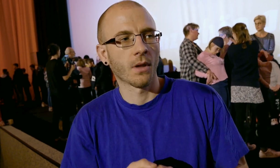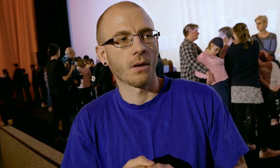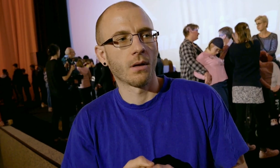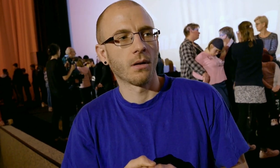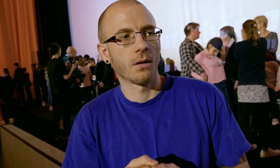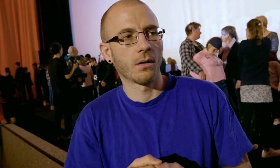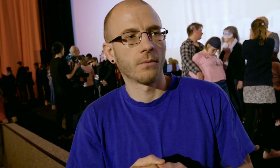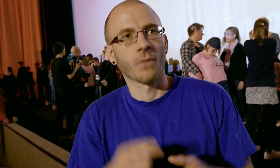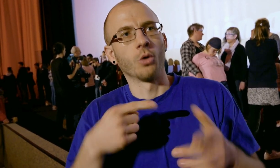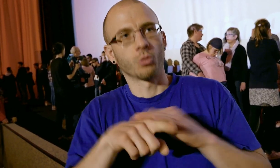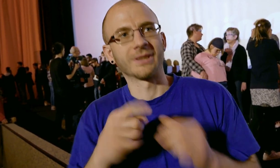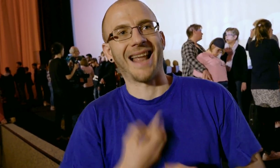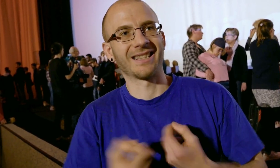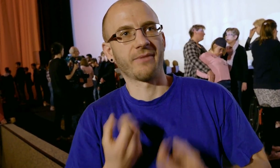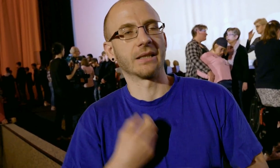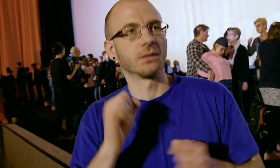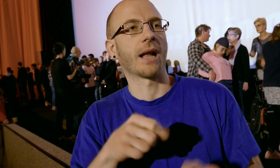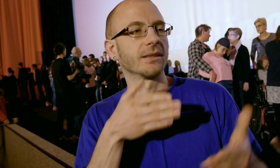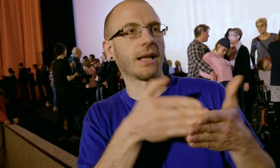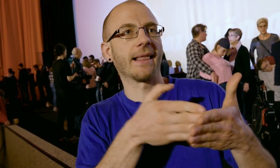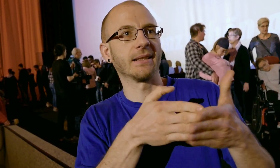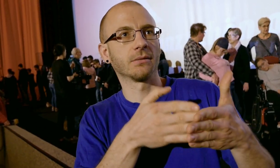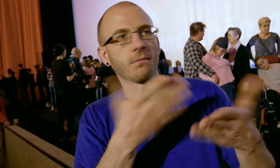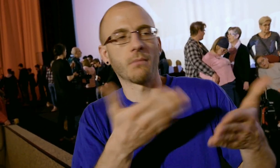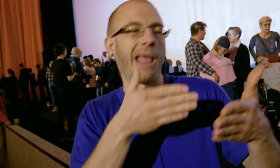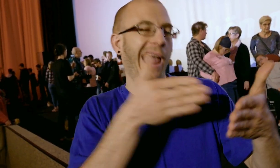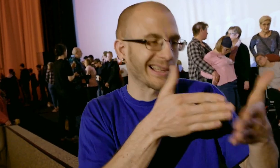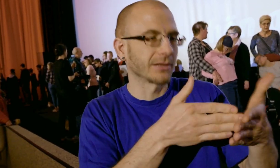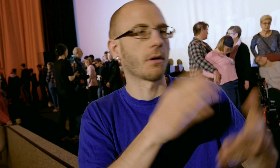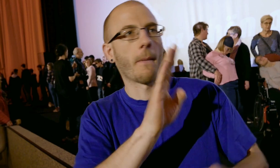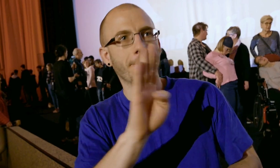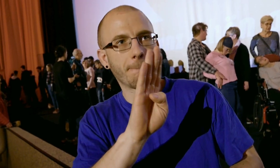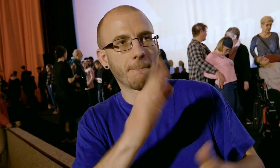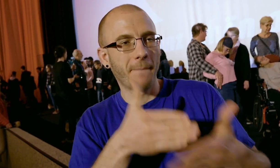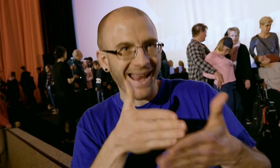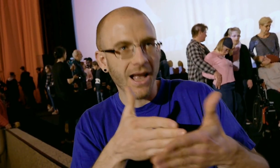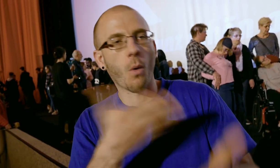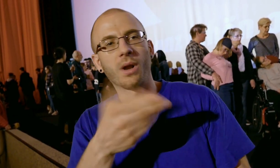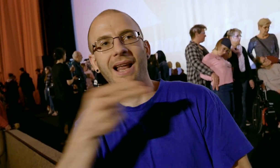kann man Barrieren problemlos überwinden, egal ob es sich um Behinderungen